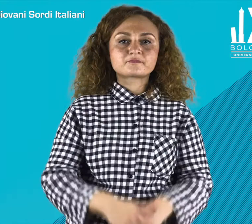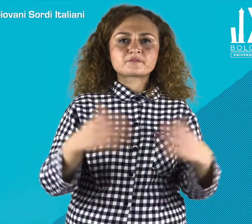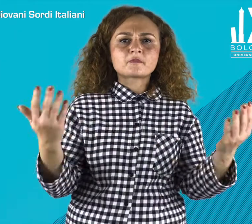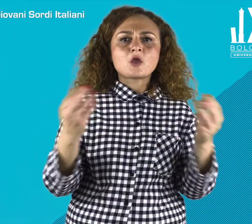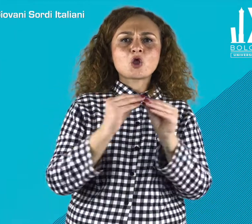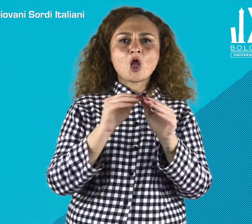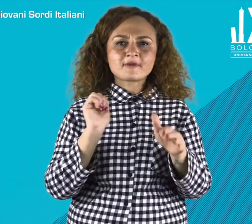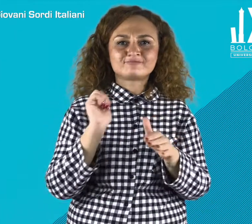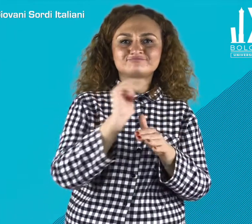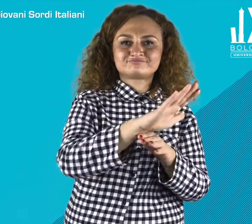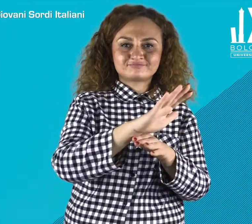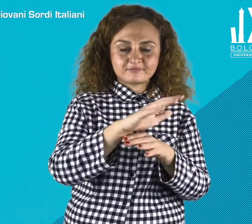come inviare per la cena?